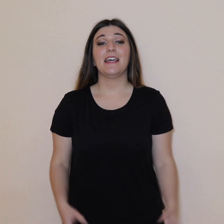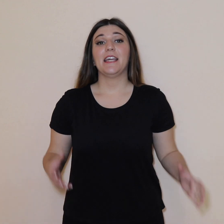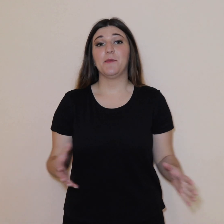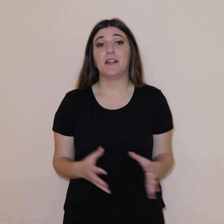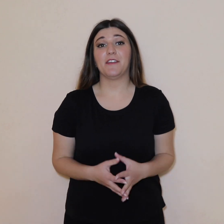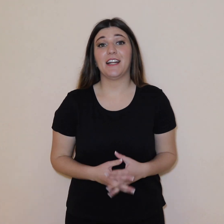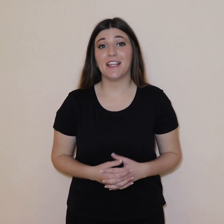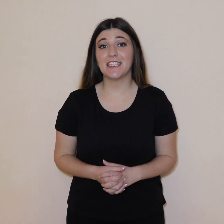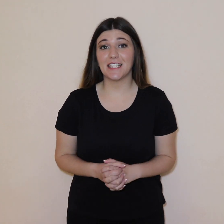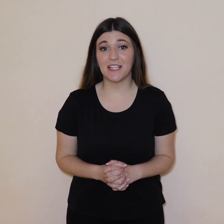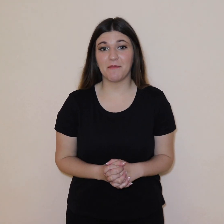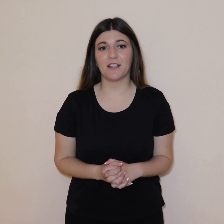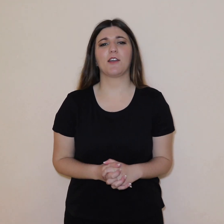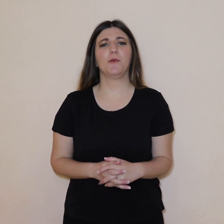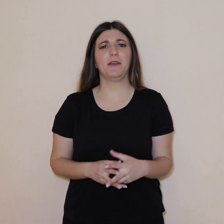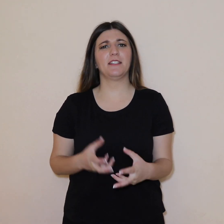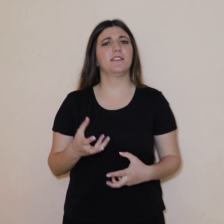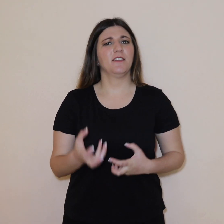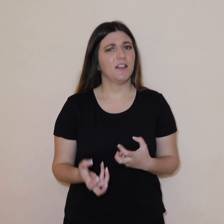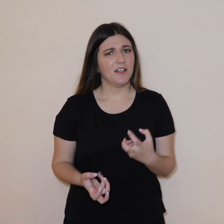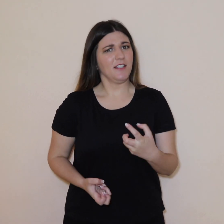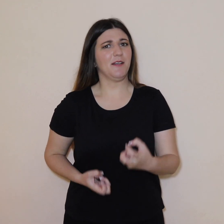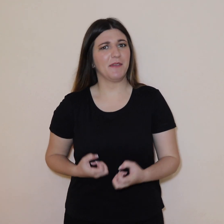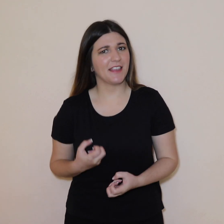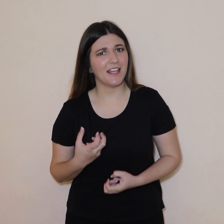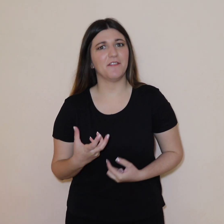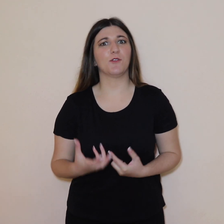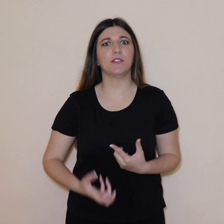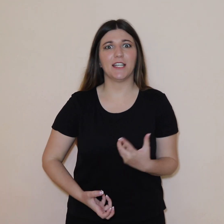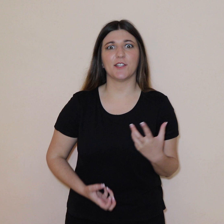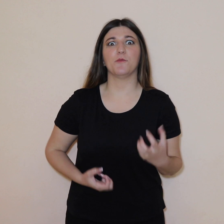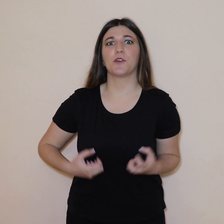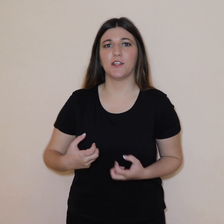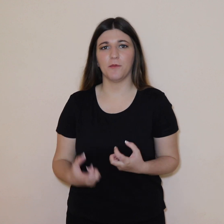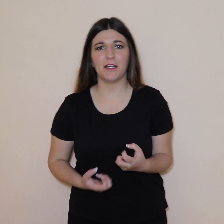Y para finalizar este tema, que como veis ya empieza a dificultarse un poquito más,